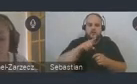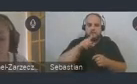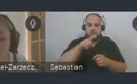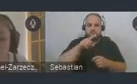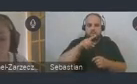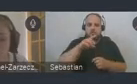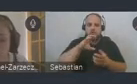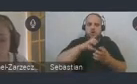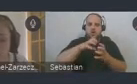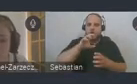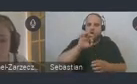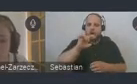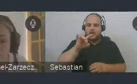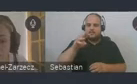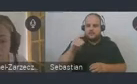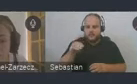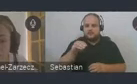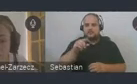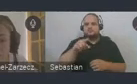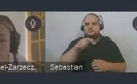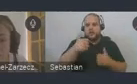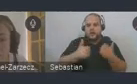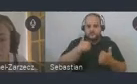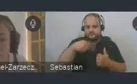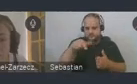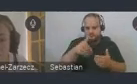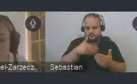i "Cyfrowi debiutanci" to był raport robiony